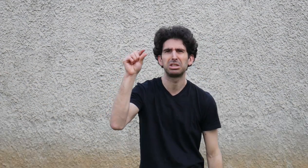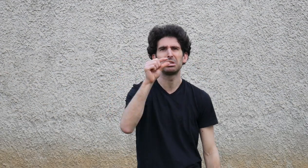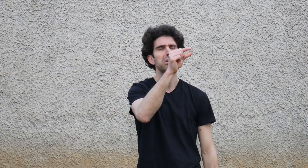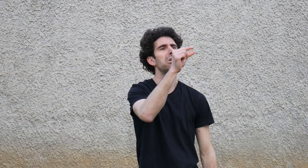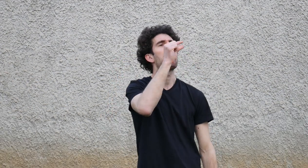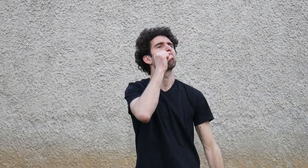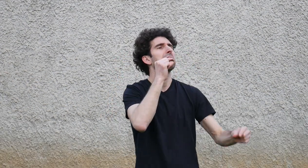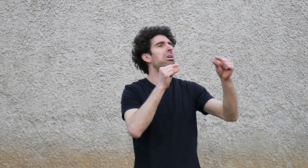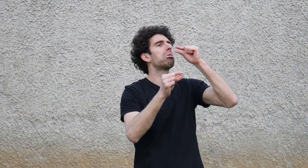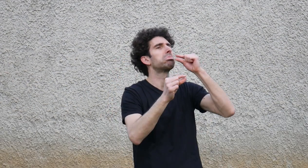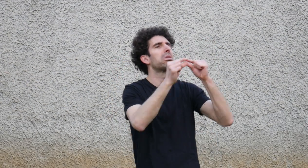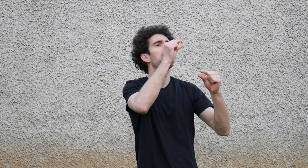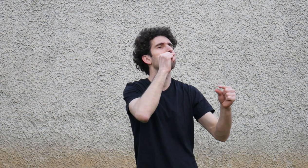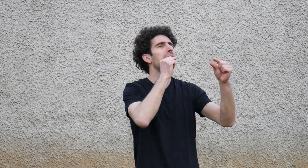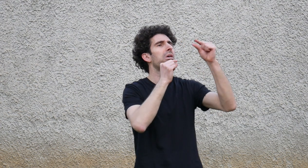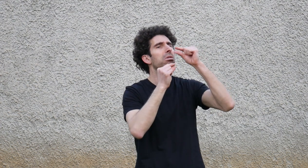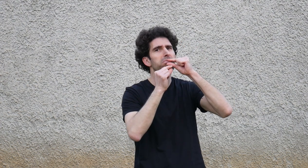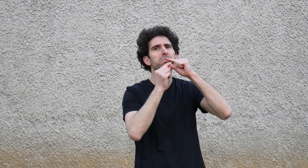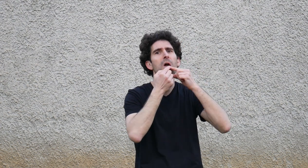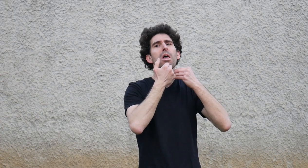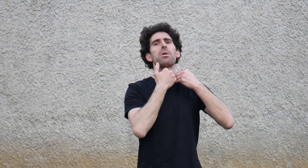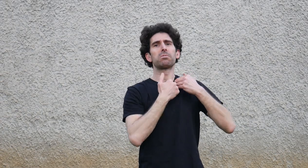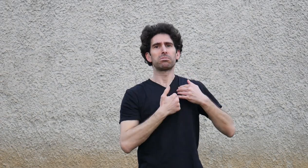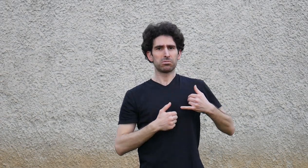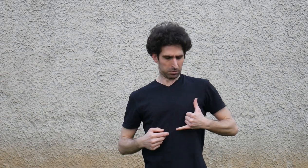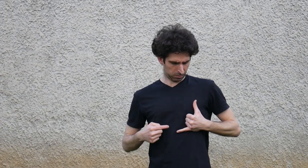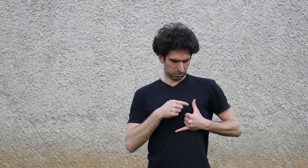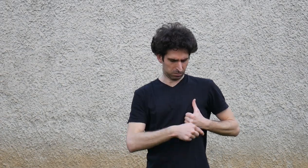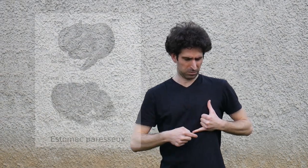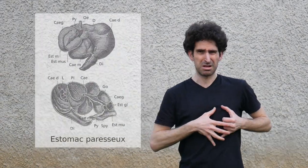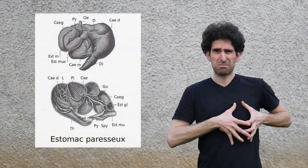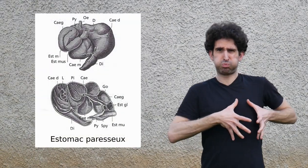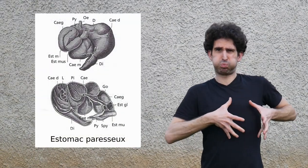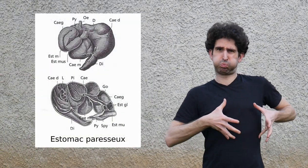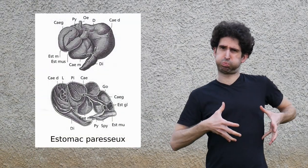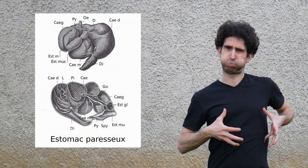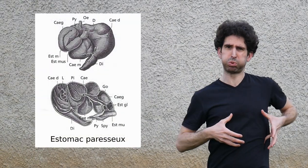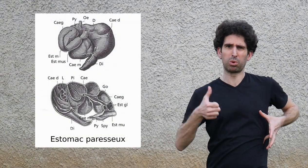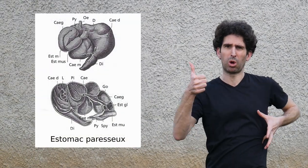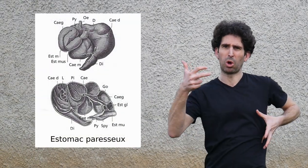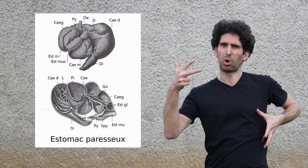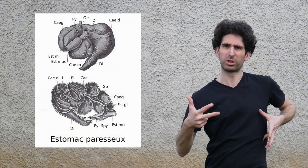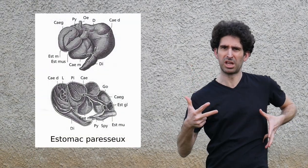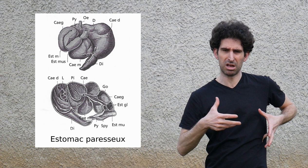*Les feuilles migrent dans l'estomac* L'estomac fait un tiers du volume corporel.